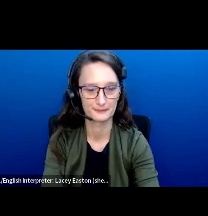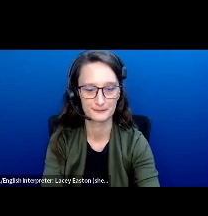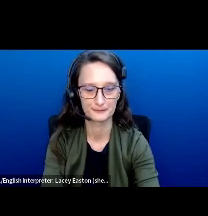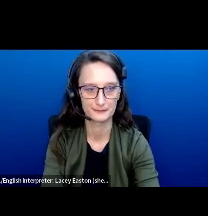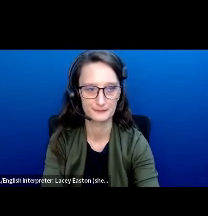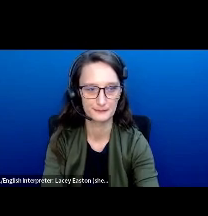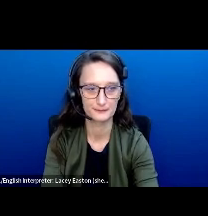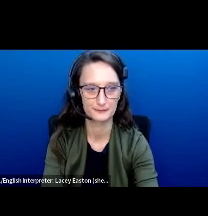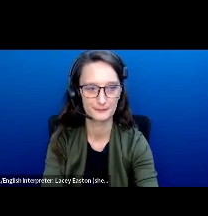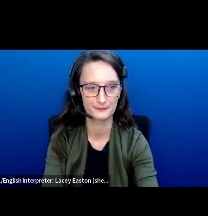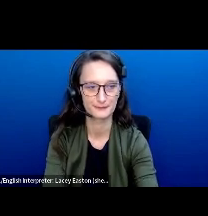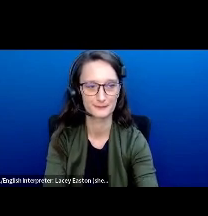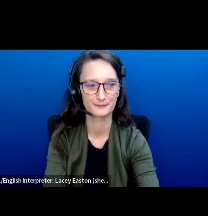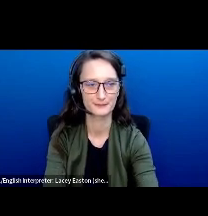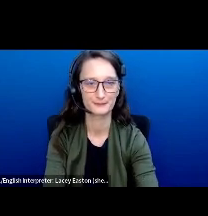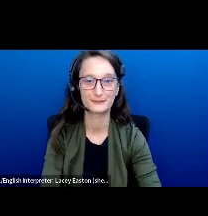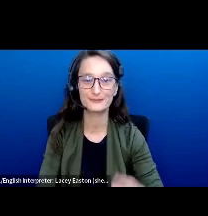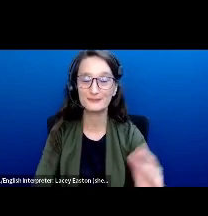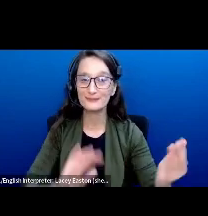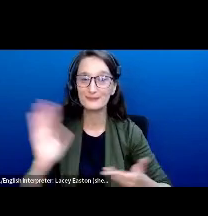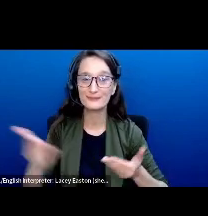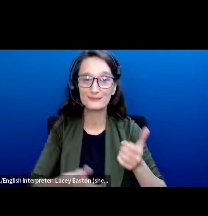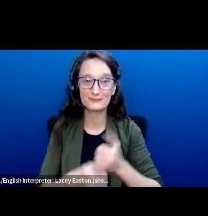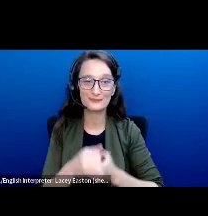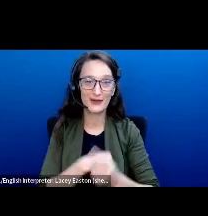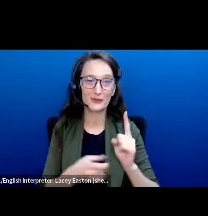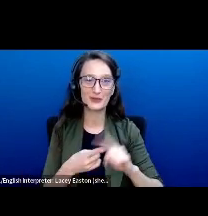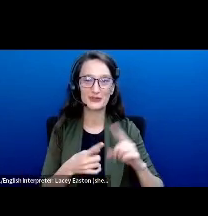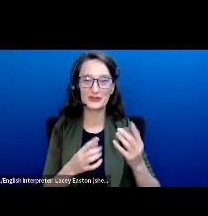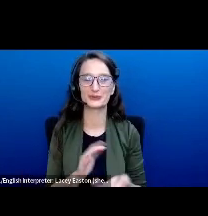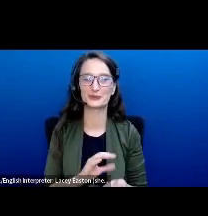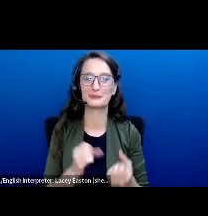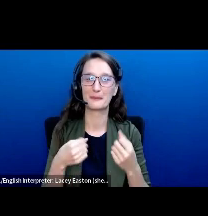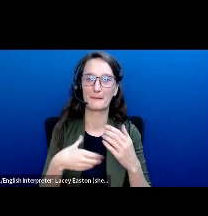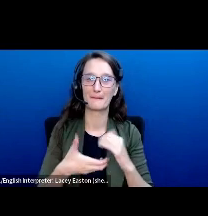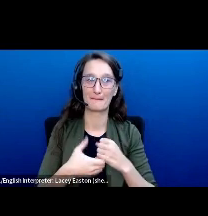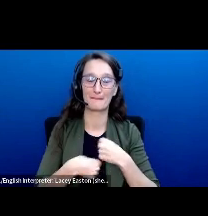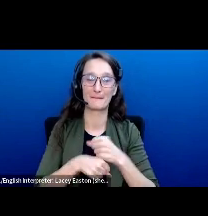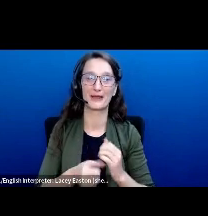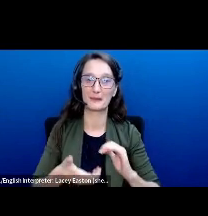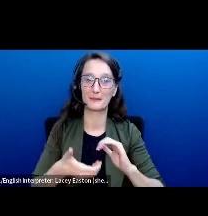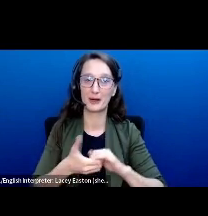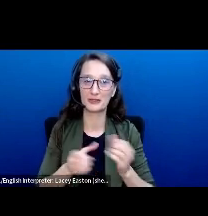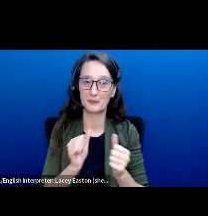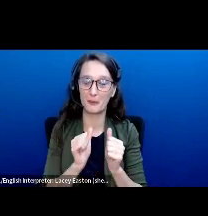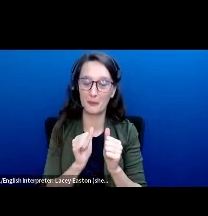Bienvenidos todos a la serie de seminarios web sobre el fortalecimiento de las alianzas para estudiantes con discapacidades.